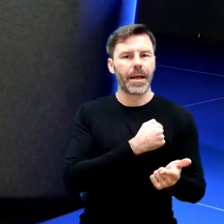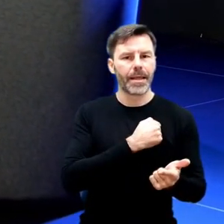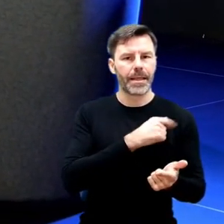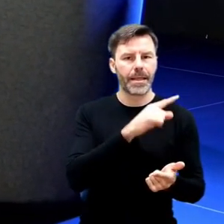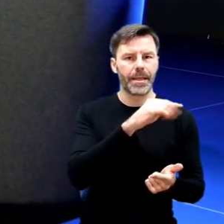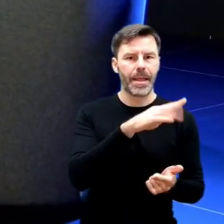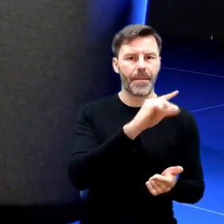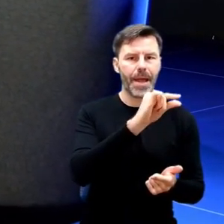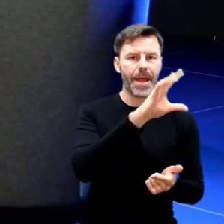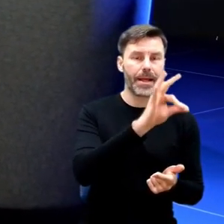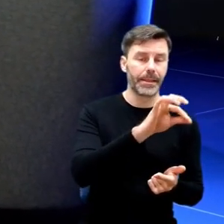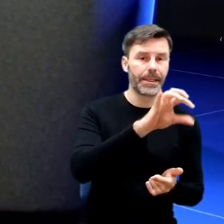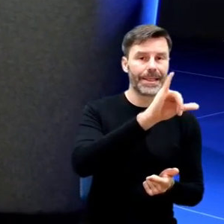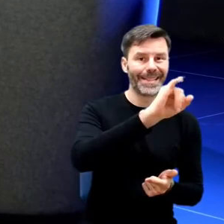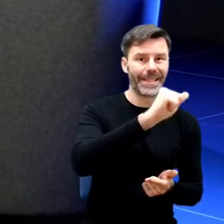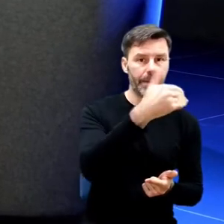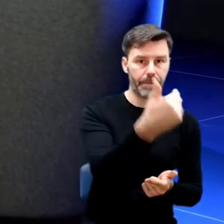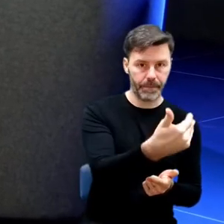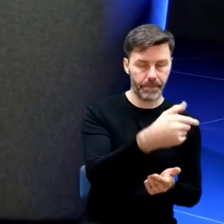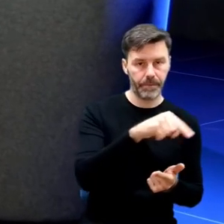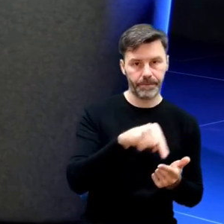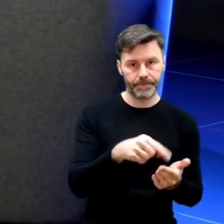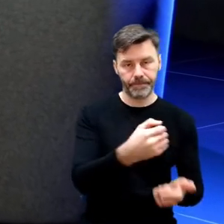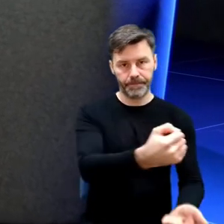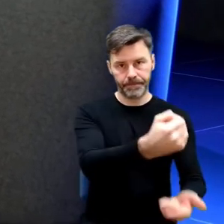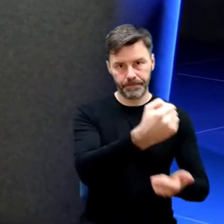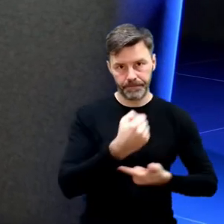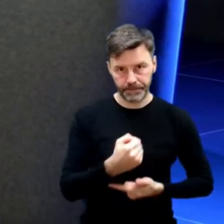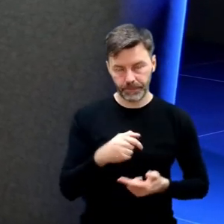również obsługiwanego przez Bank Gospodarstwa Krajowego.